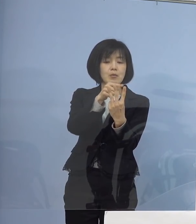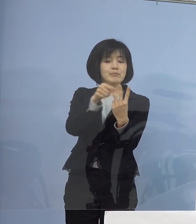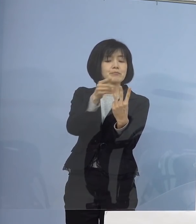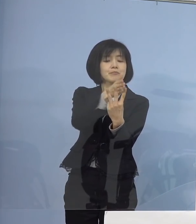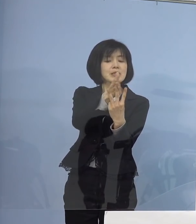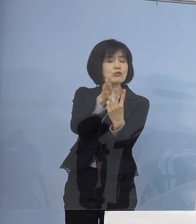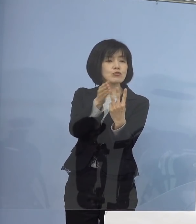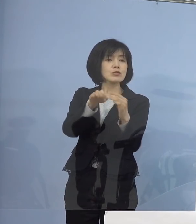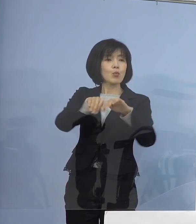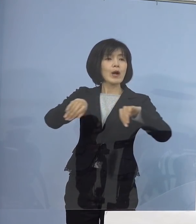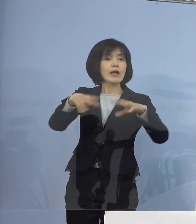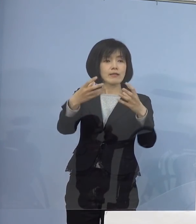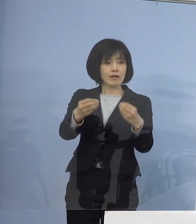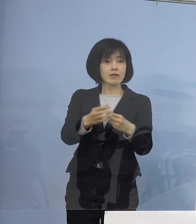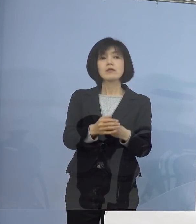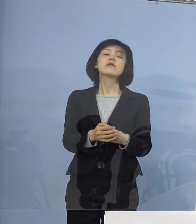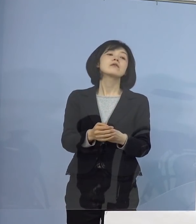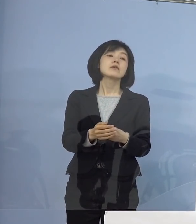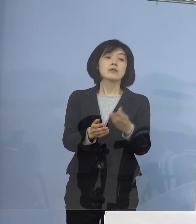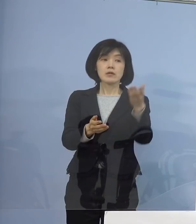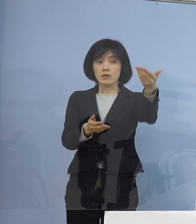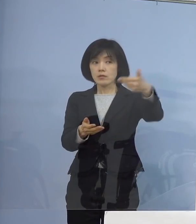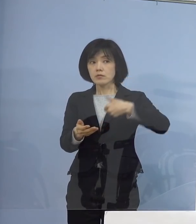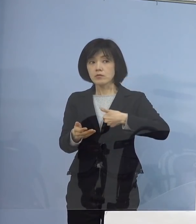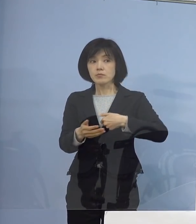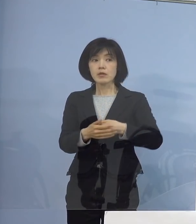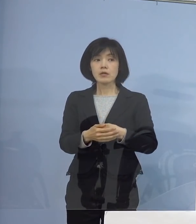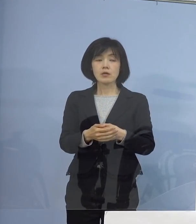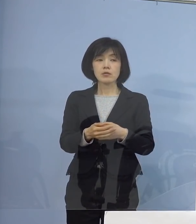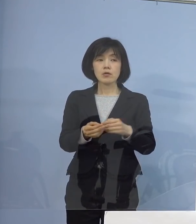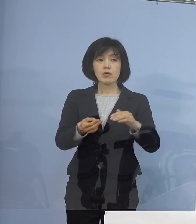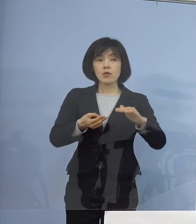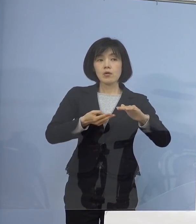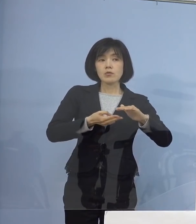（徳島新聞社） 病床についてお伺いしたいんですけれど